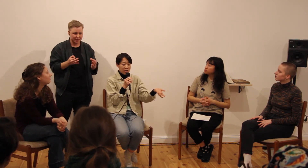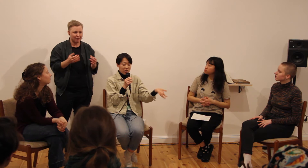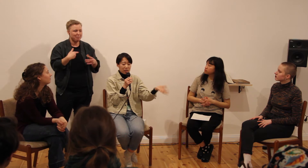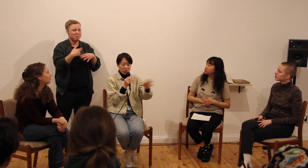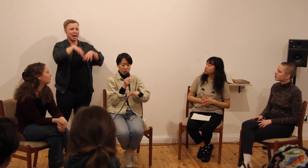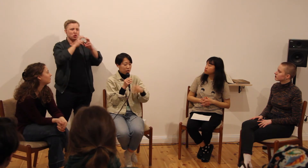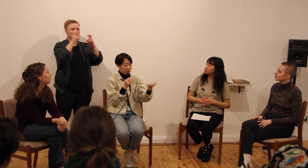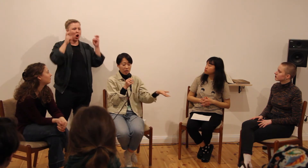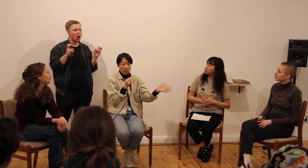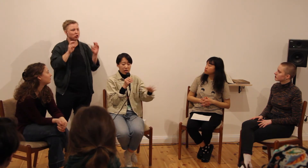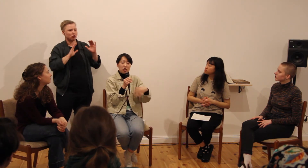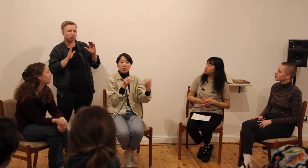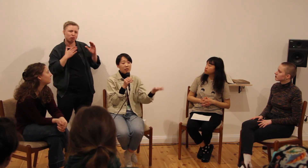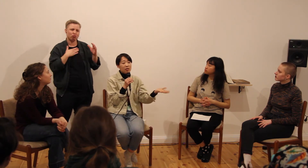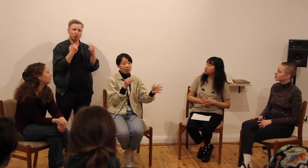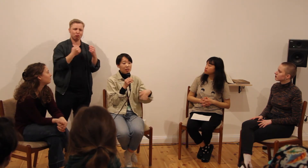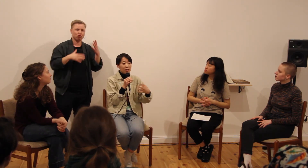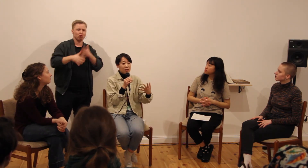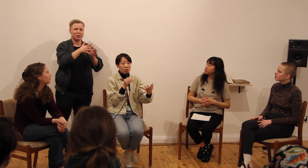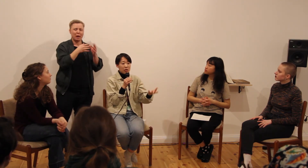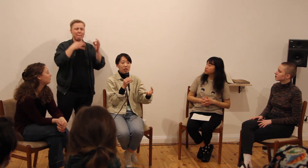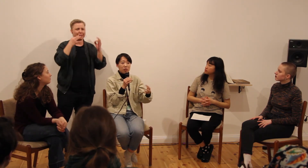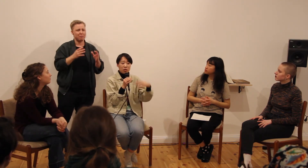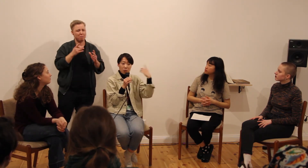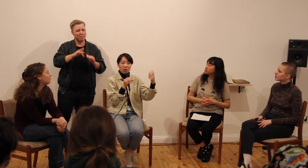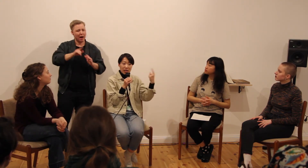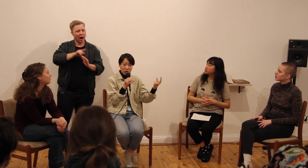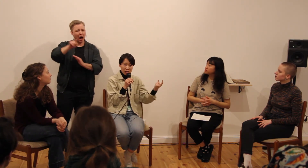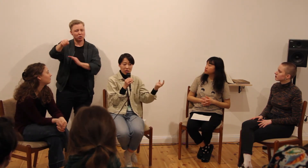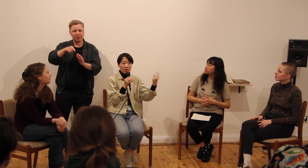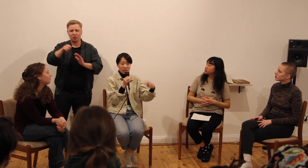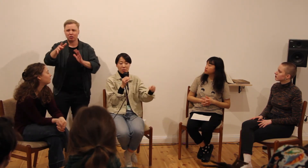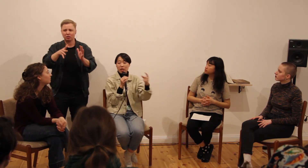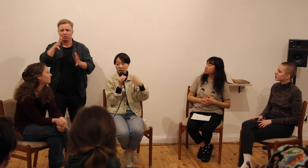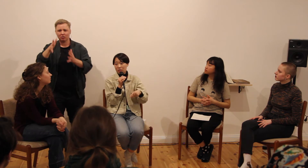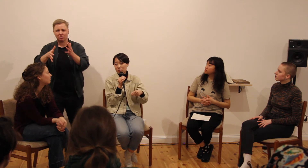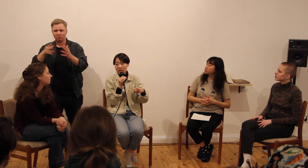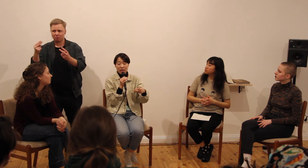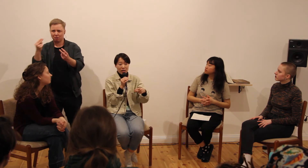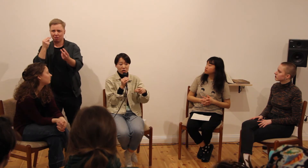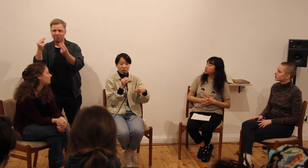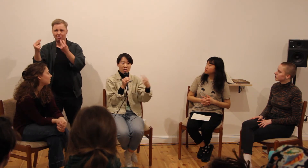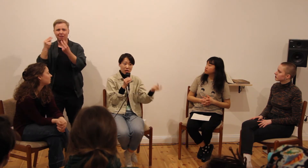aber ab diesem Zeitpunkt habe ich angefangen zu dolmetschen, weil ich die gesprochene Sprache konnte genauso wie die Gebärdensprache.